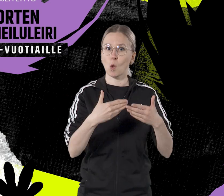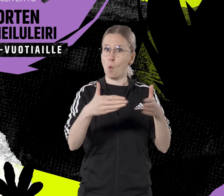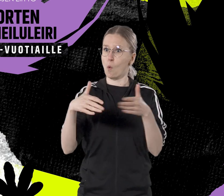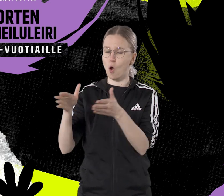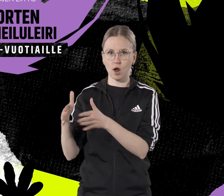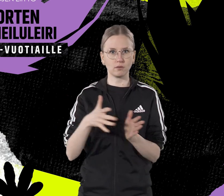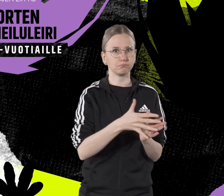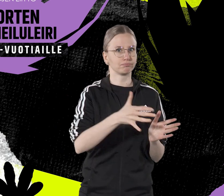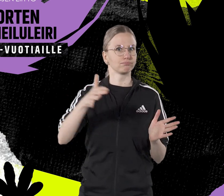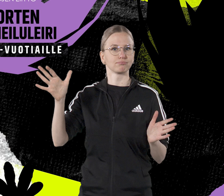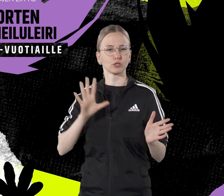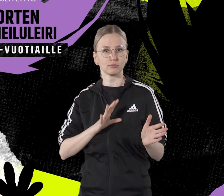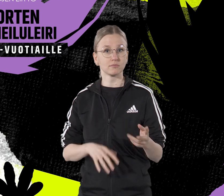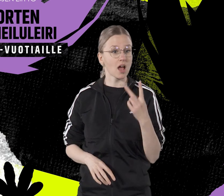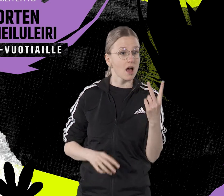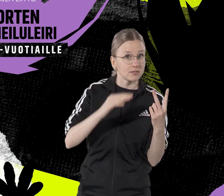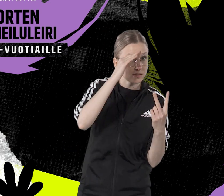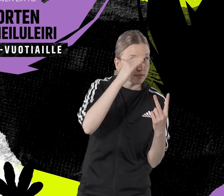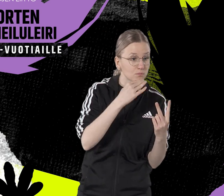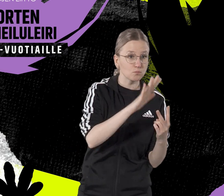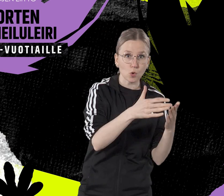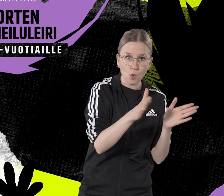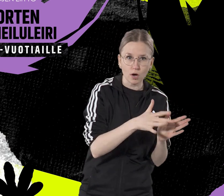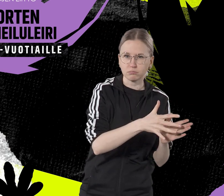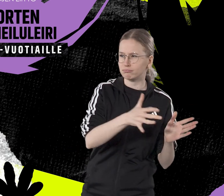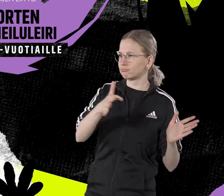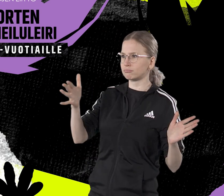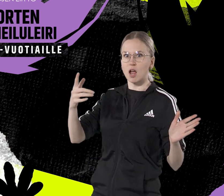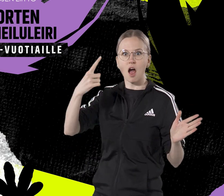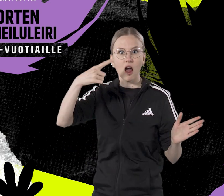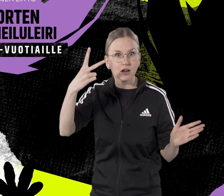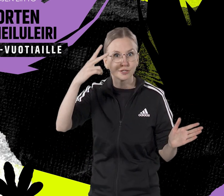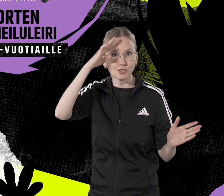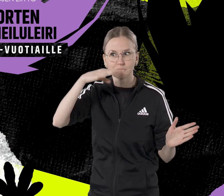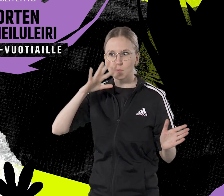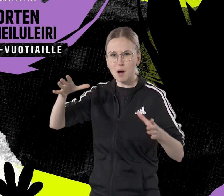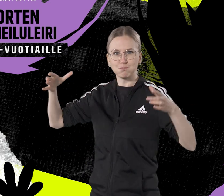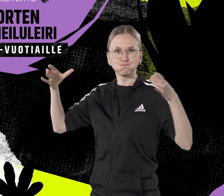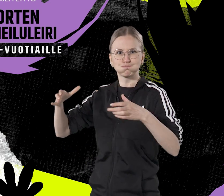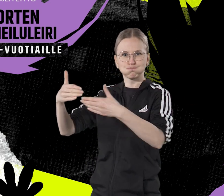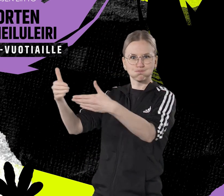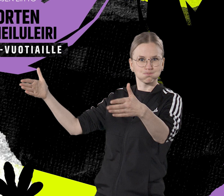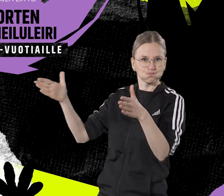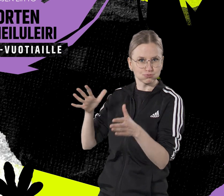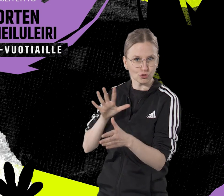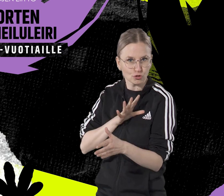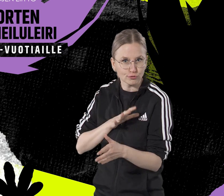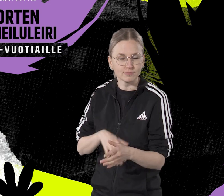Huonekoko vaihtelee 2 hengen huoneista 12 hengen solu- ja ryhmähuoneisiin.